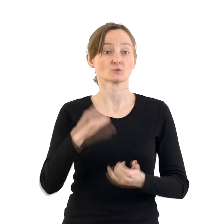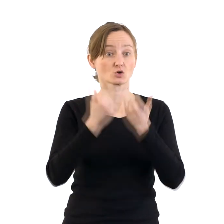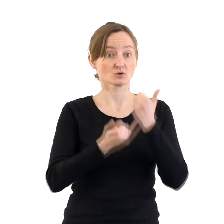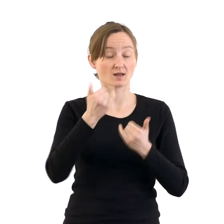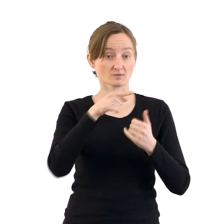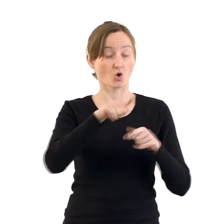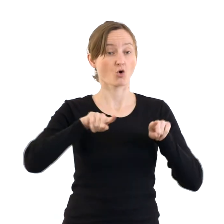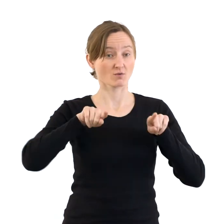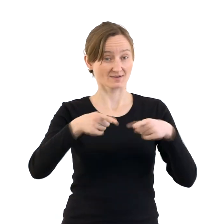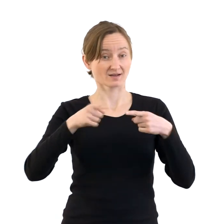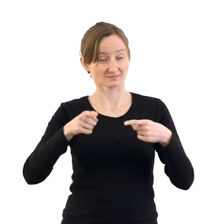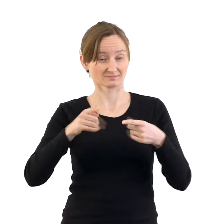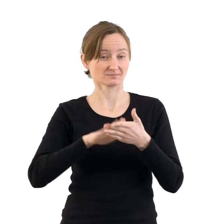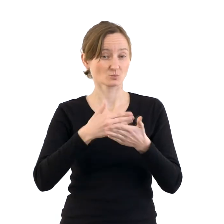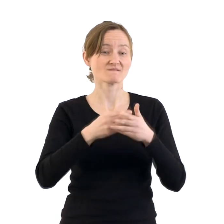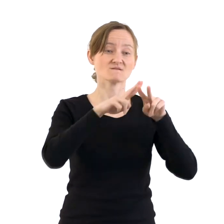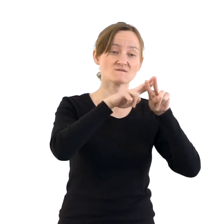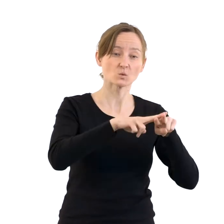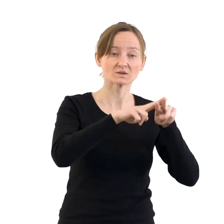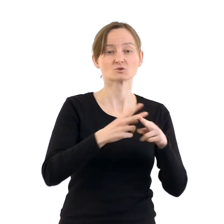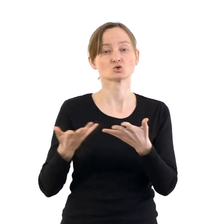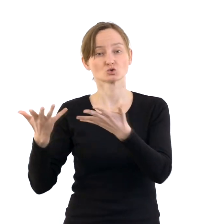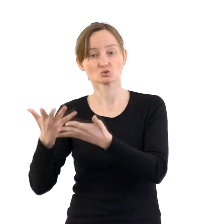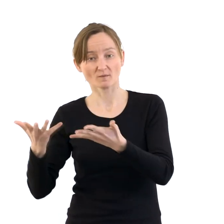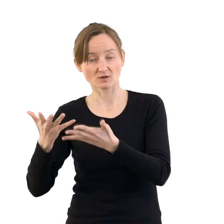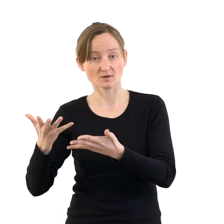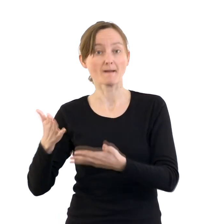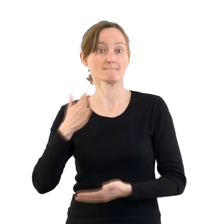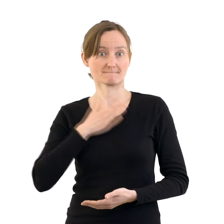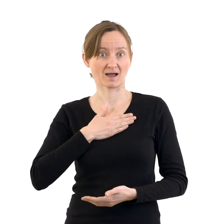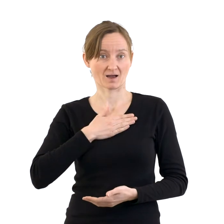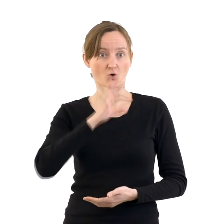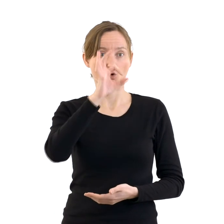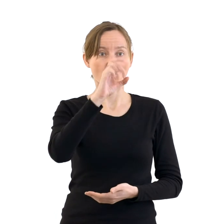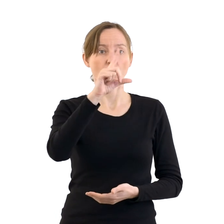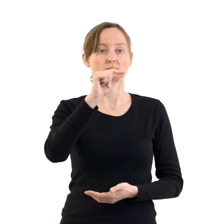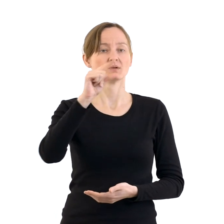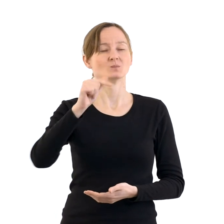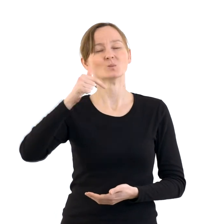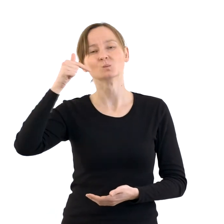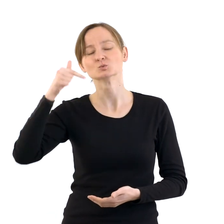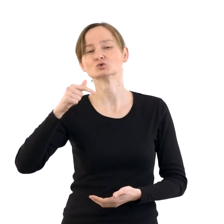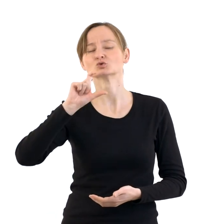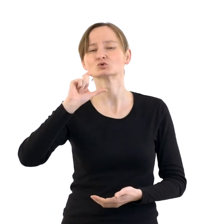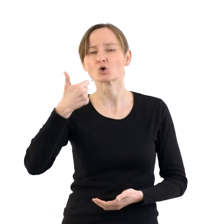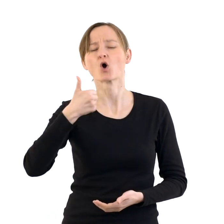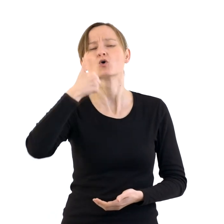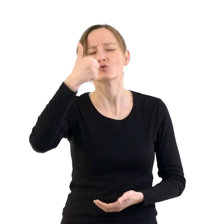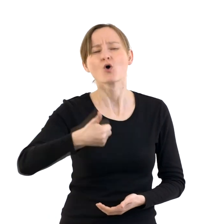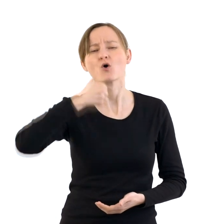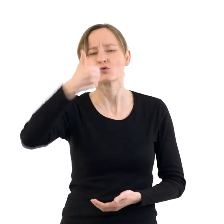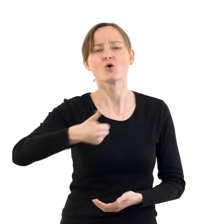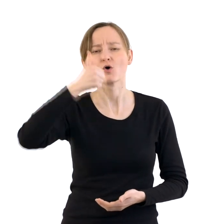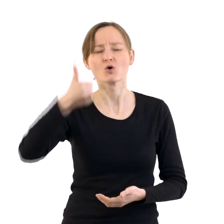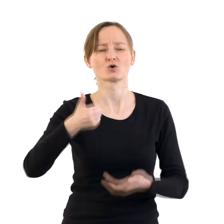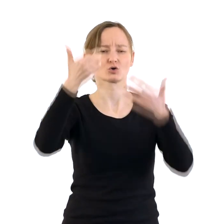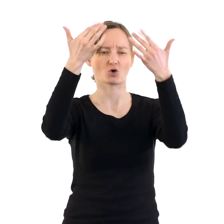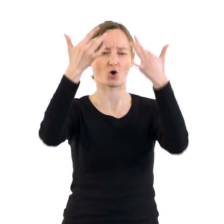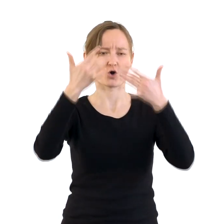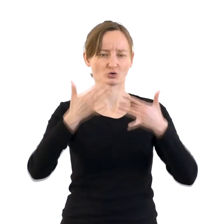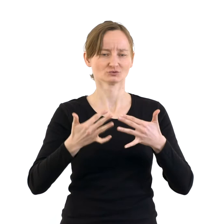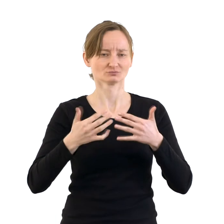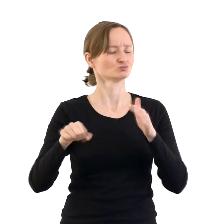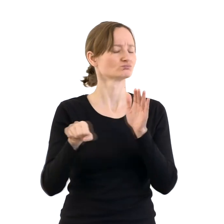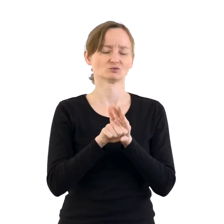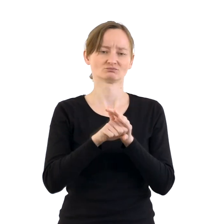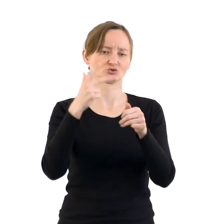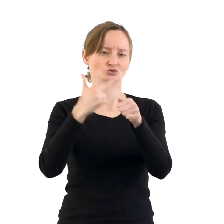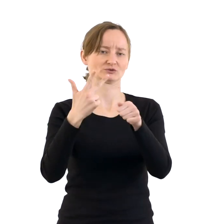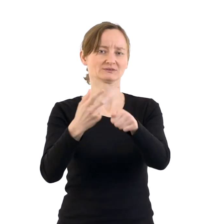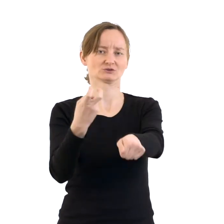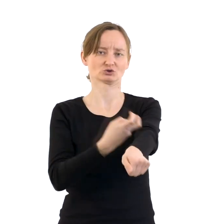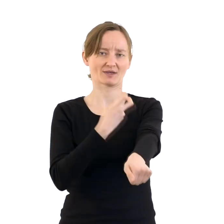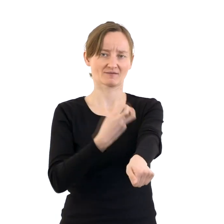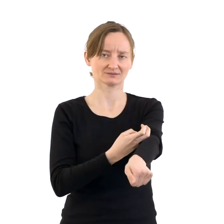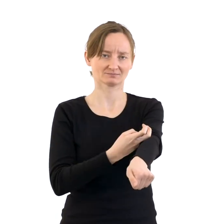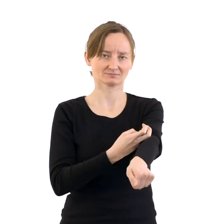Organizacja mająca status OPP musi składać sprawozdanie do 30 czerwca każdego roku,